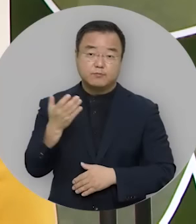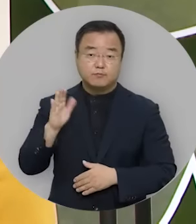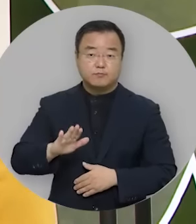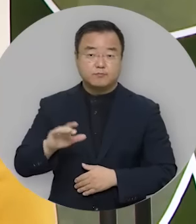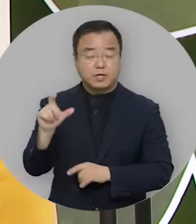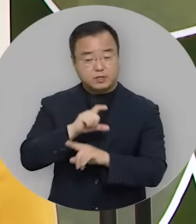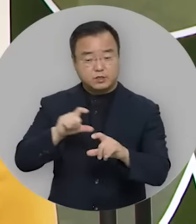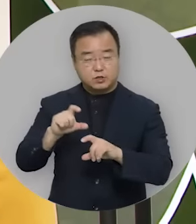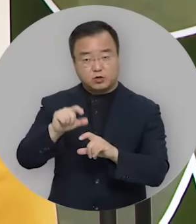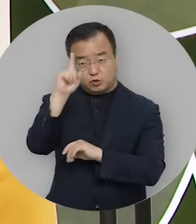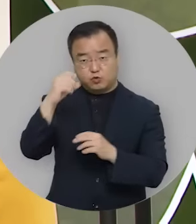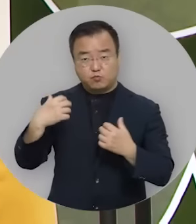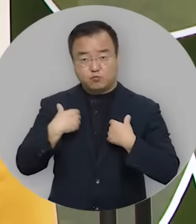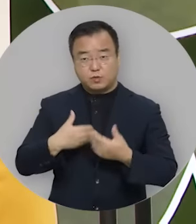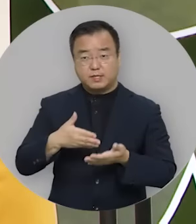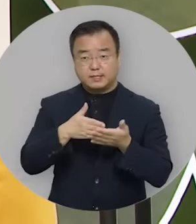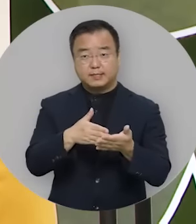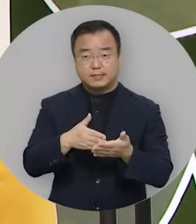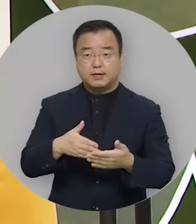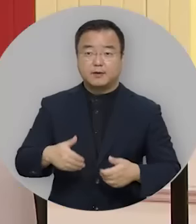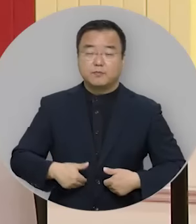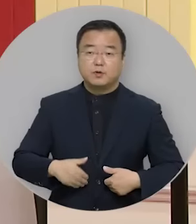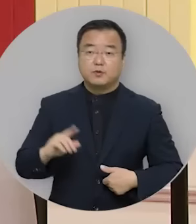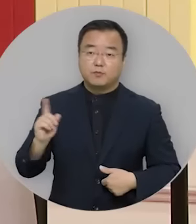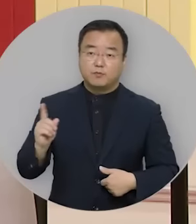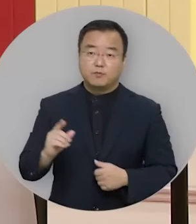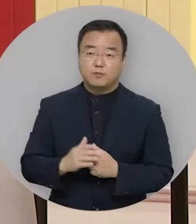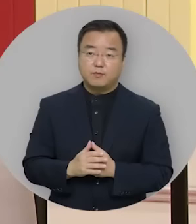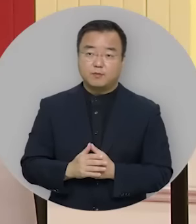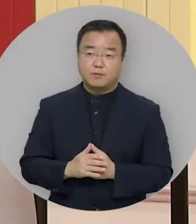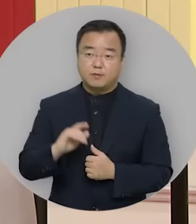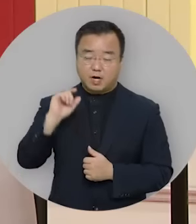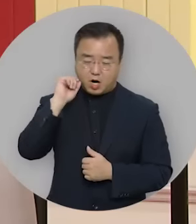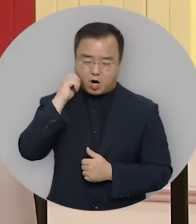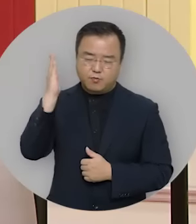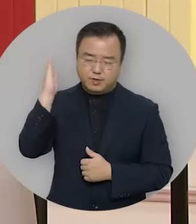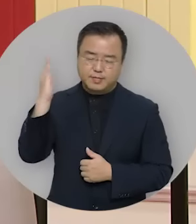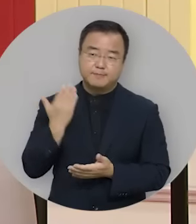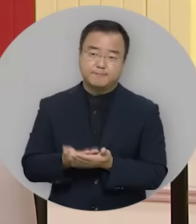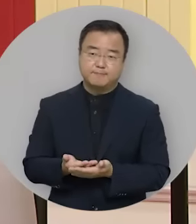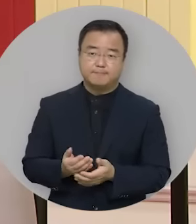혹시 정부에 제안하고 싶은 게 있으신가요? 어려운 점 다 말씀하십시오, 선생님.